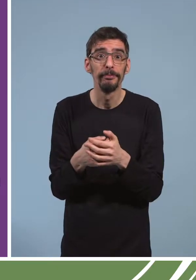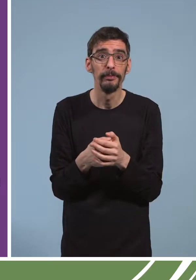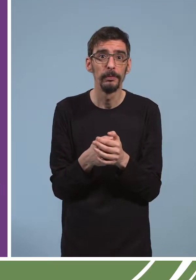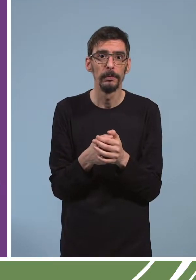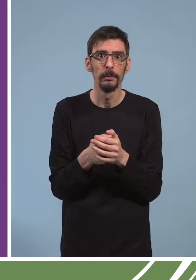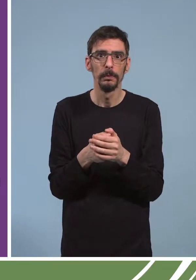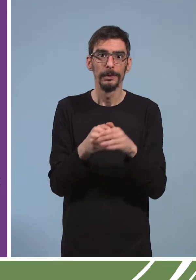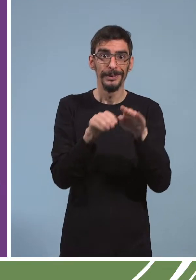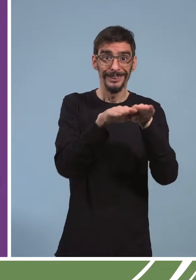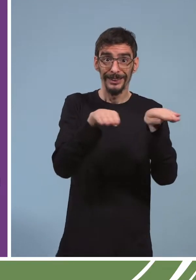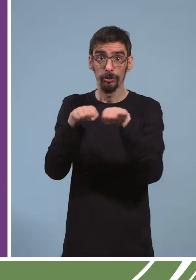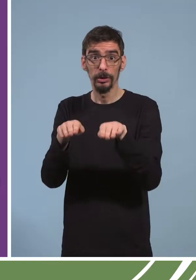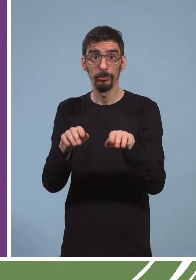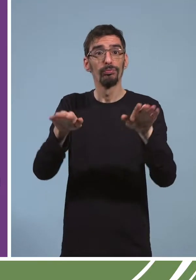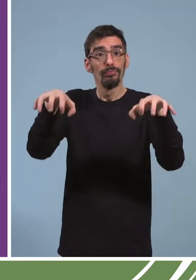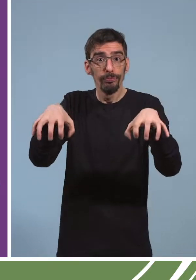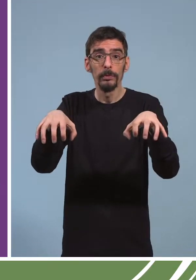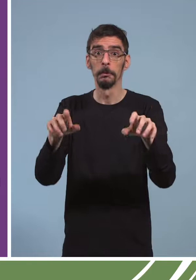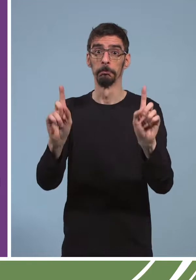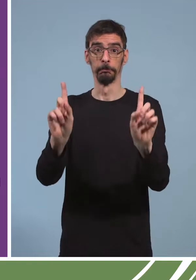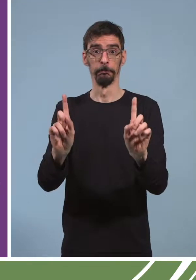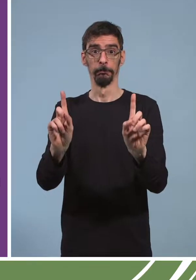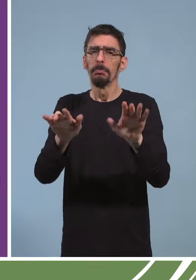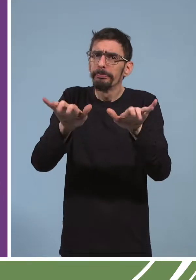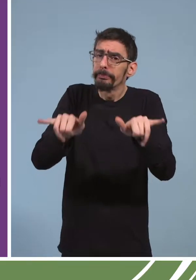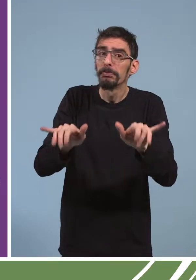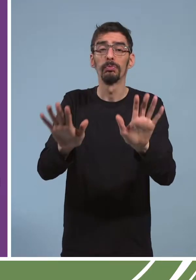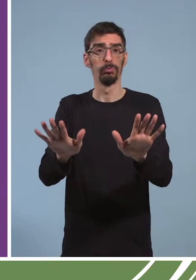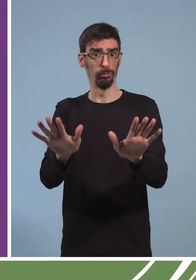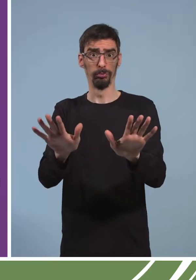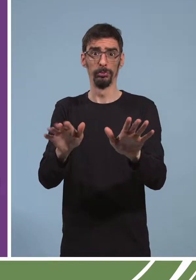Nur die Transport-Gruppen dürfen Güter von einem Tisch zu einem anderen tragen.